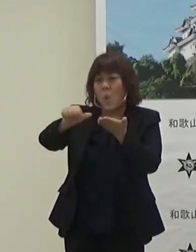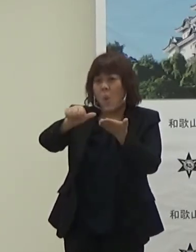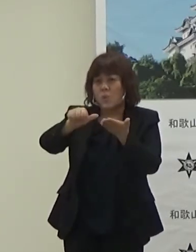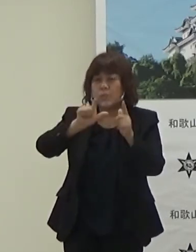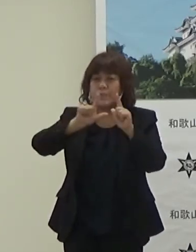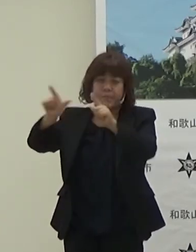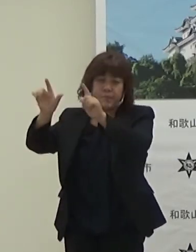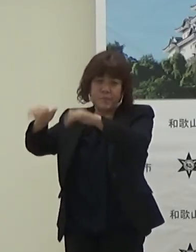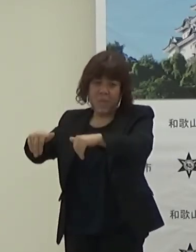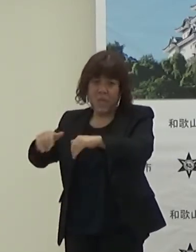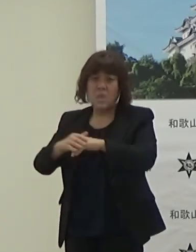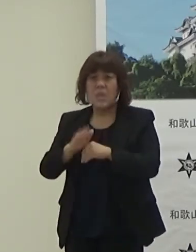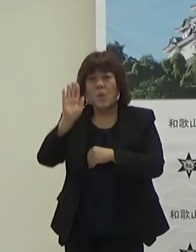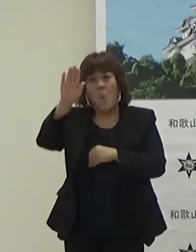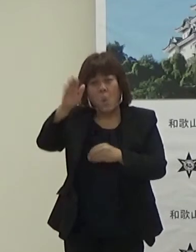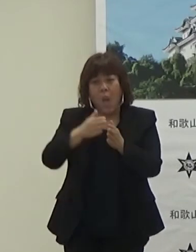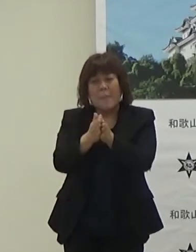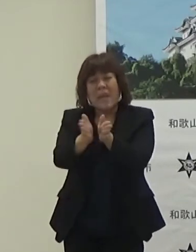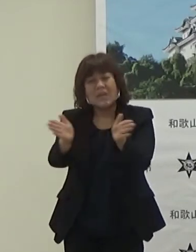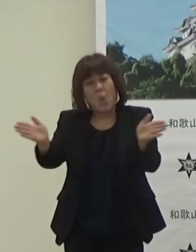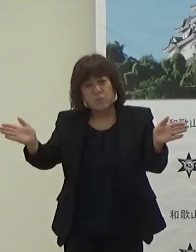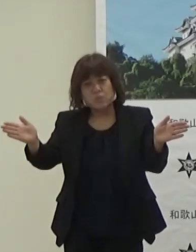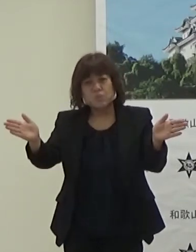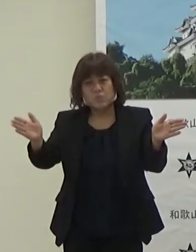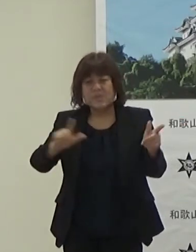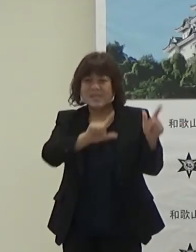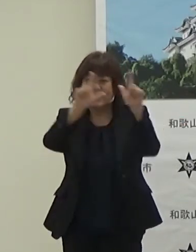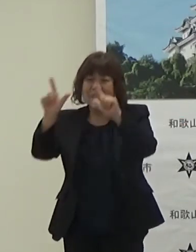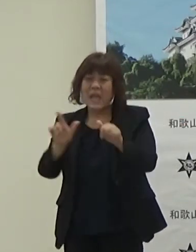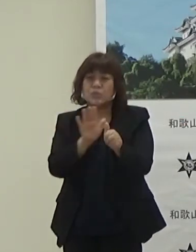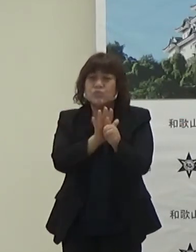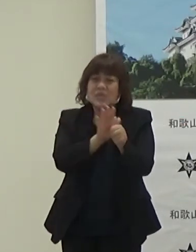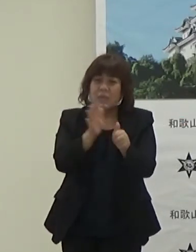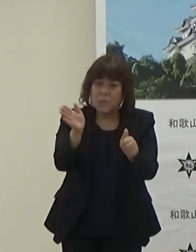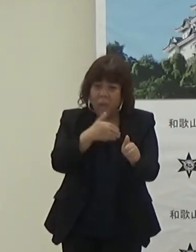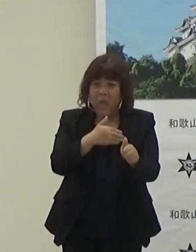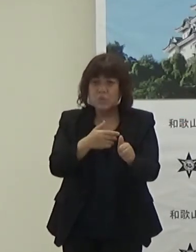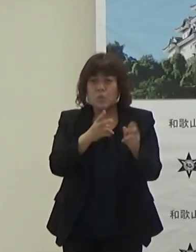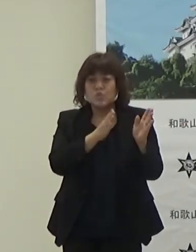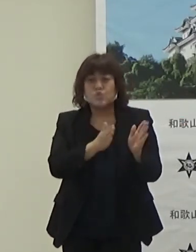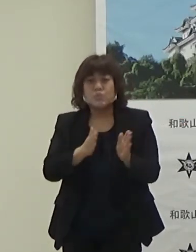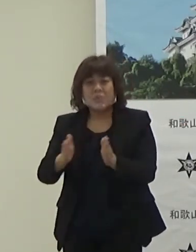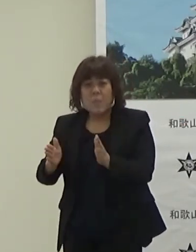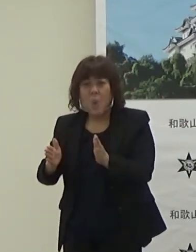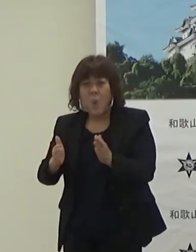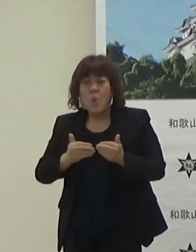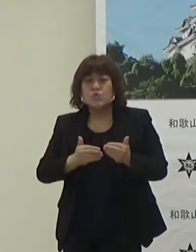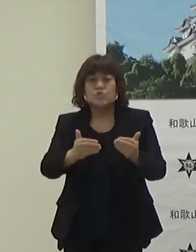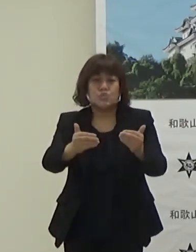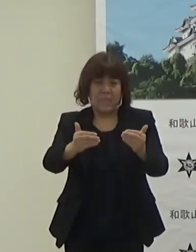今後幅広く生活支援であるとか そうした準備も進めていって